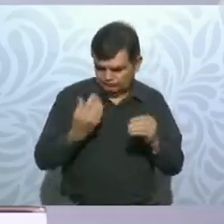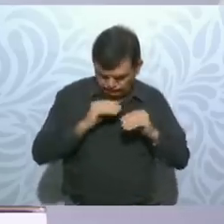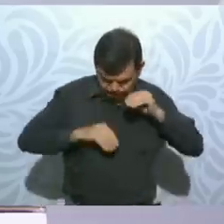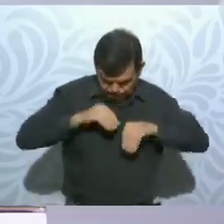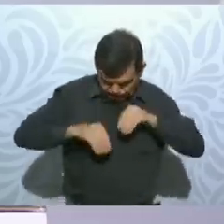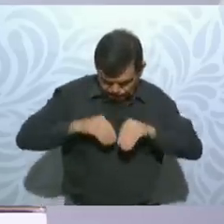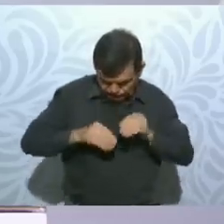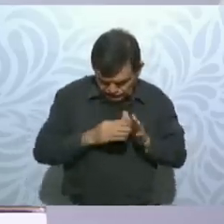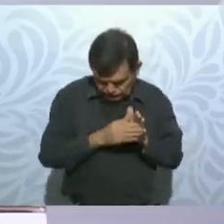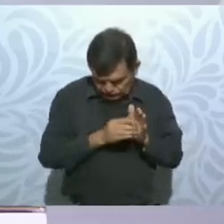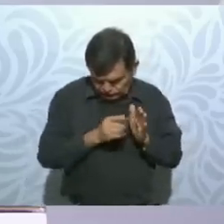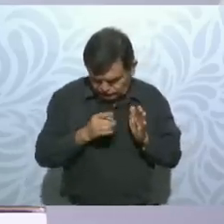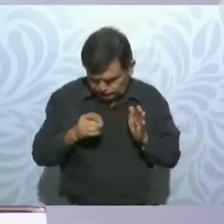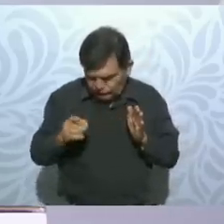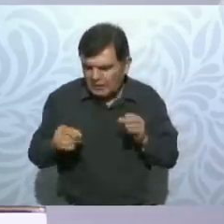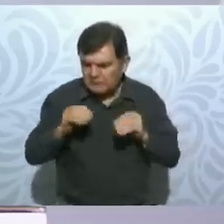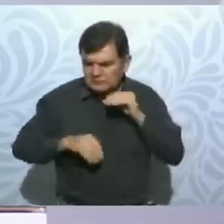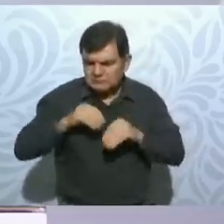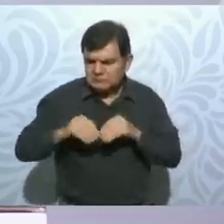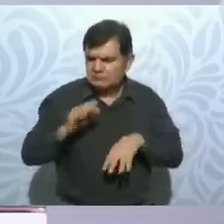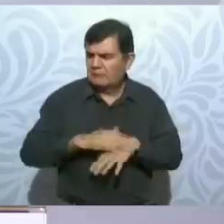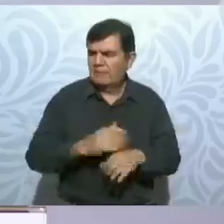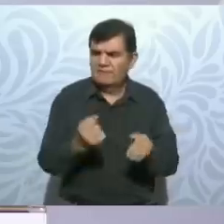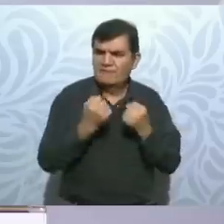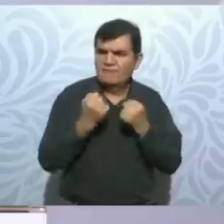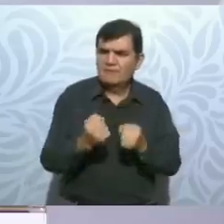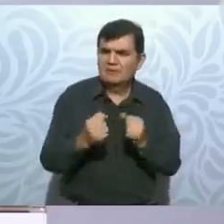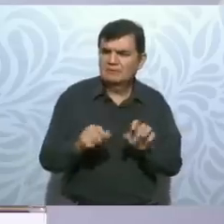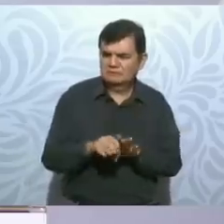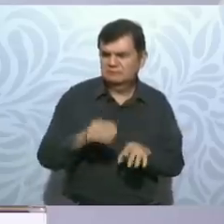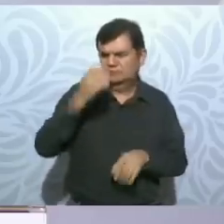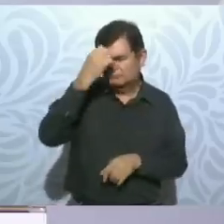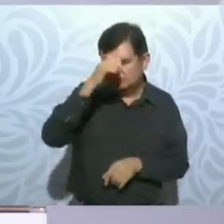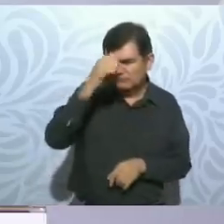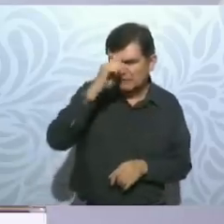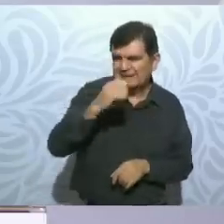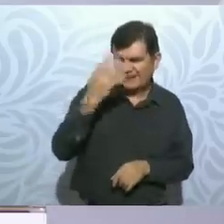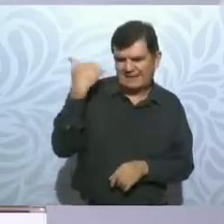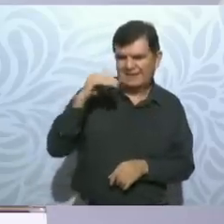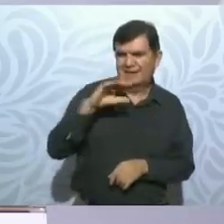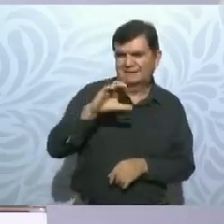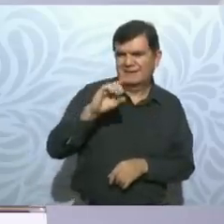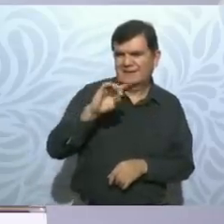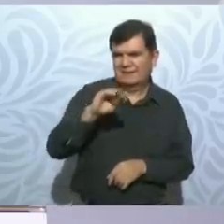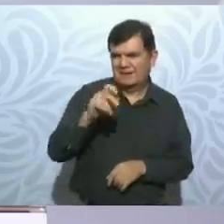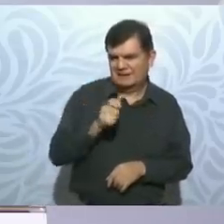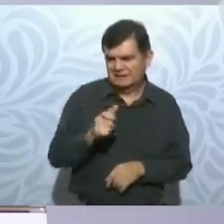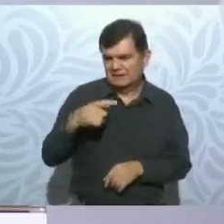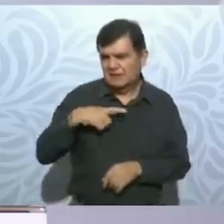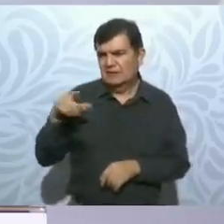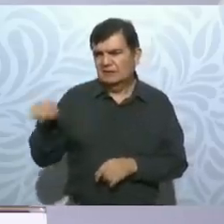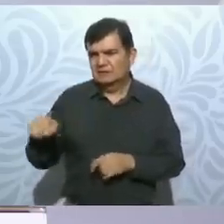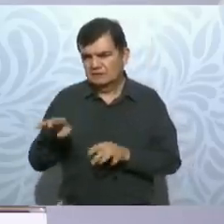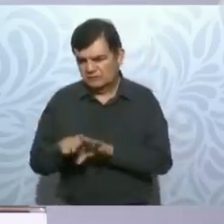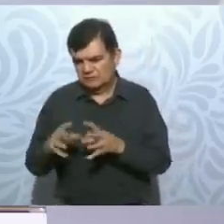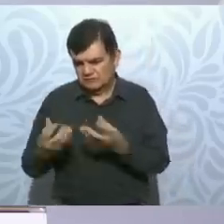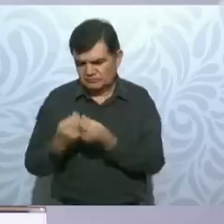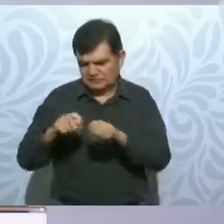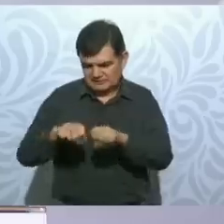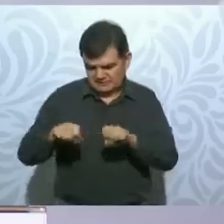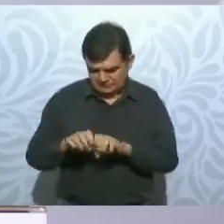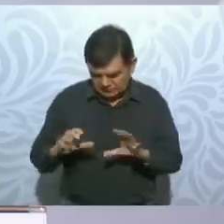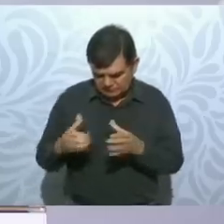de México y que se fortaleció con la experiencia de Rose yela y de su equipo en distintas áreas